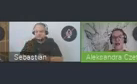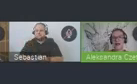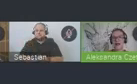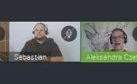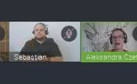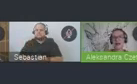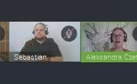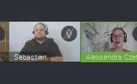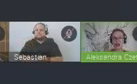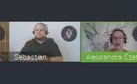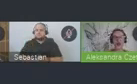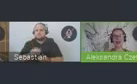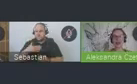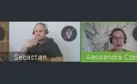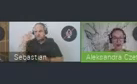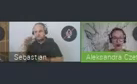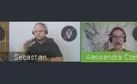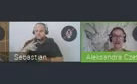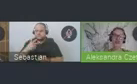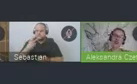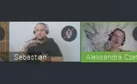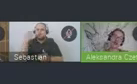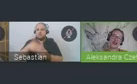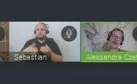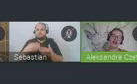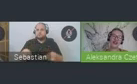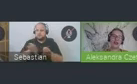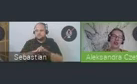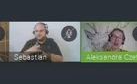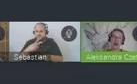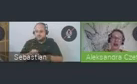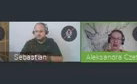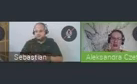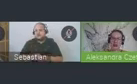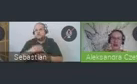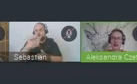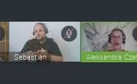Więc mam nadzieję, że to nie jest taki całkiem koniec, tylko koniec jakiegoś etapu,